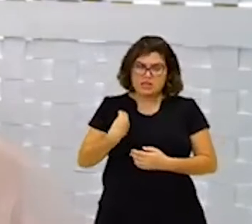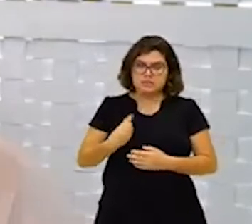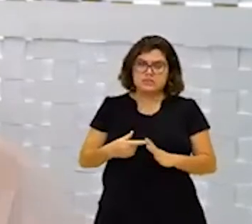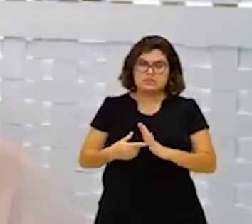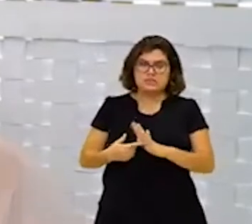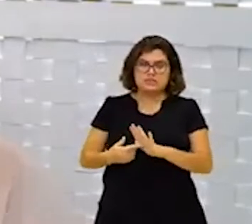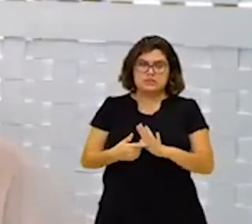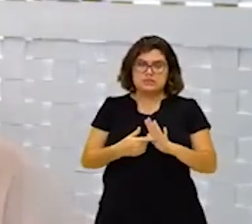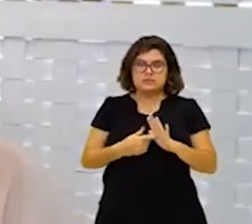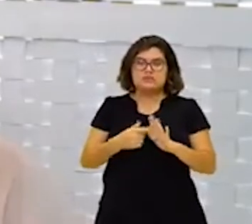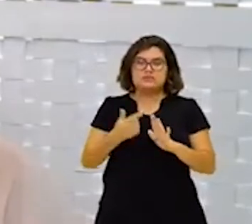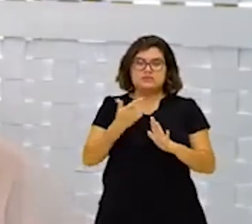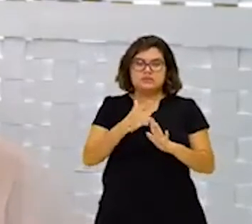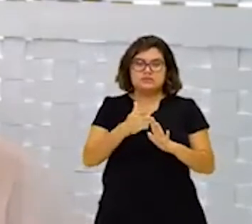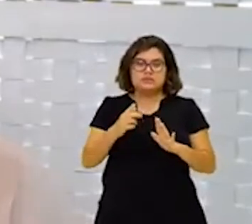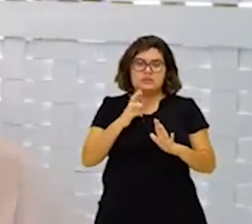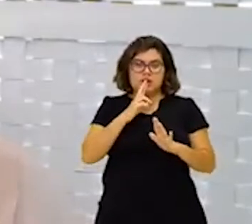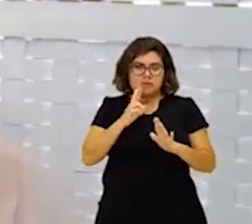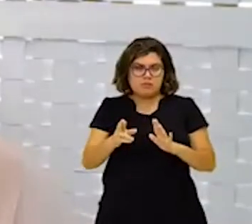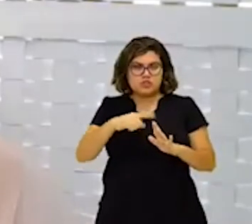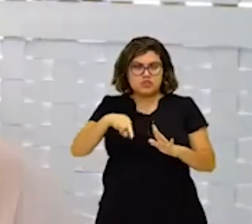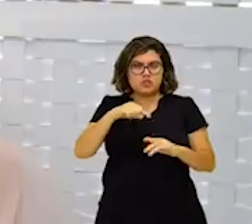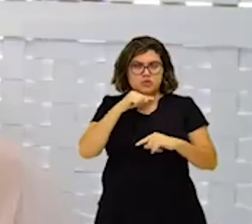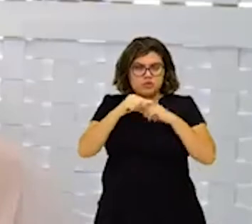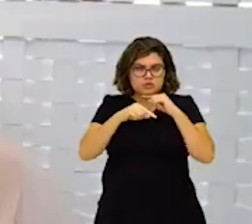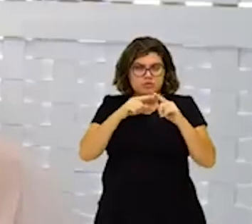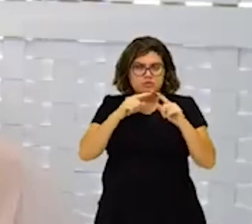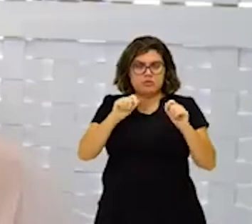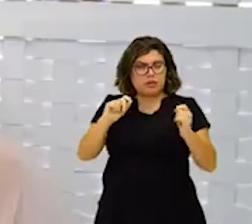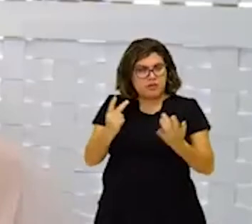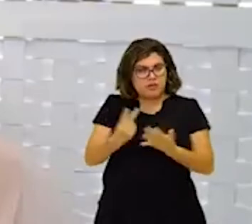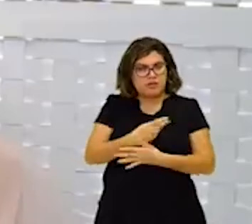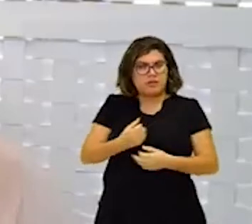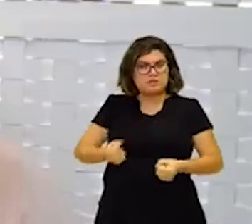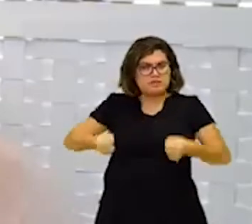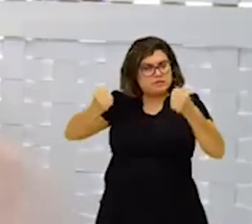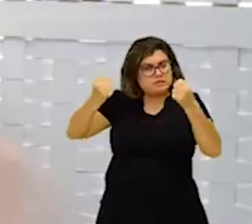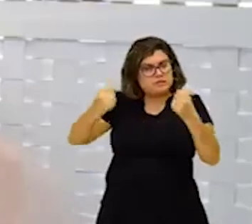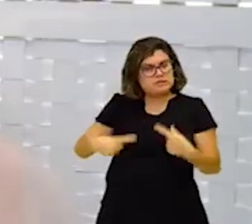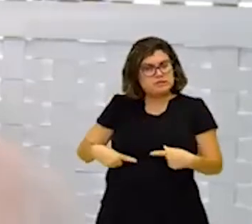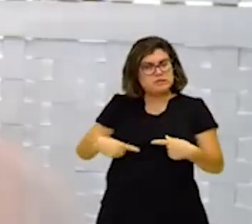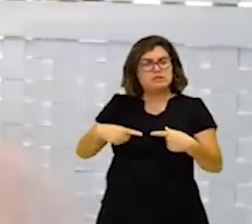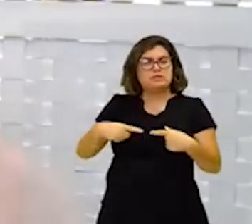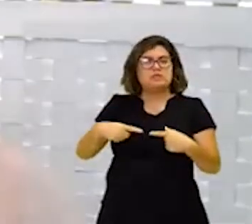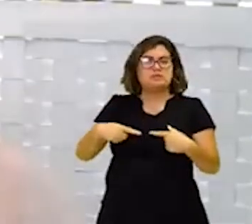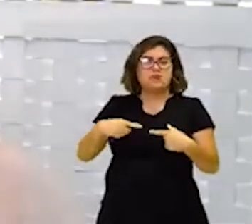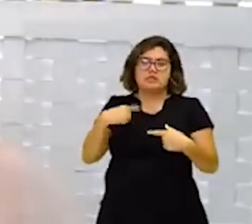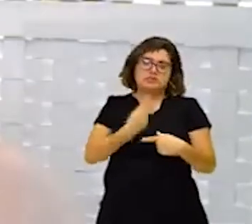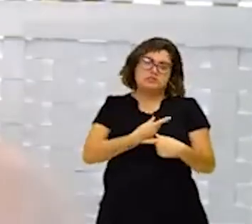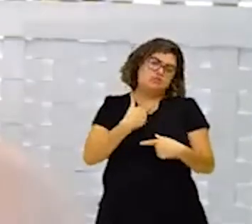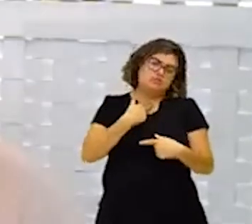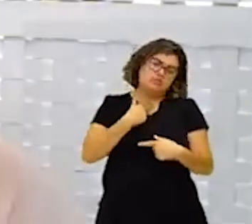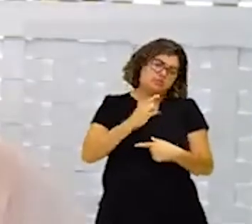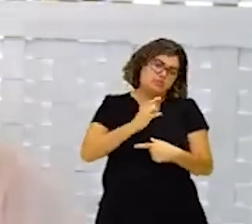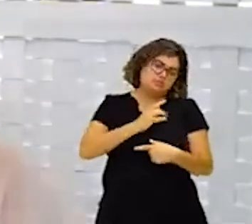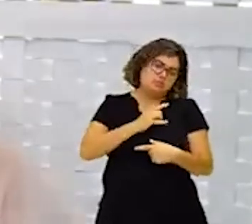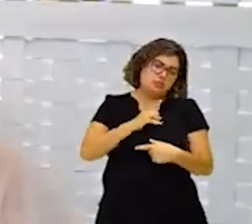e a vida se dá também o sentido de enfrentamento de conflitos mas a ter medo de choque eu encerro